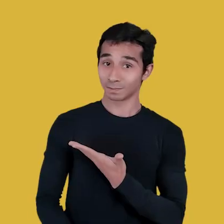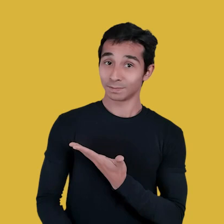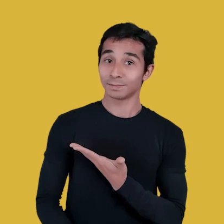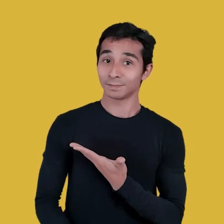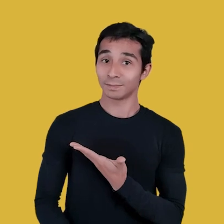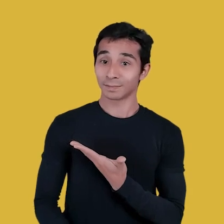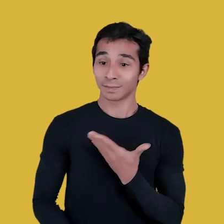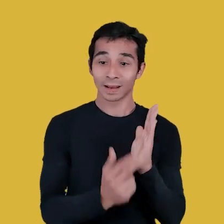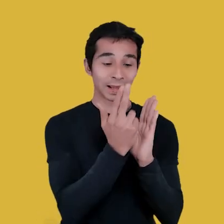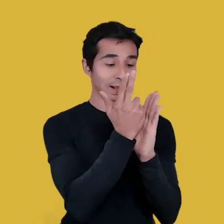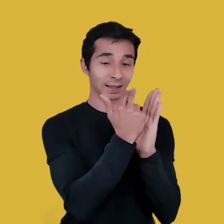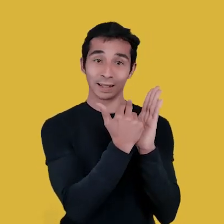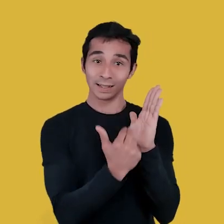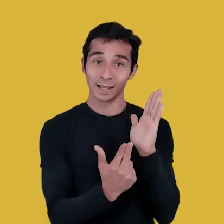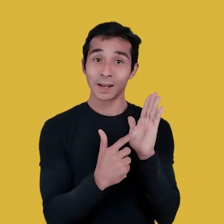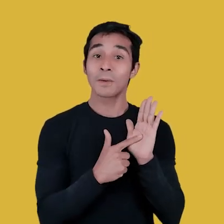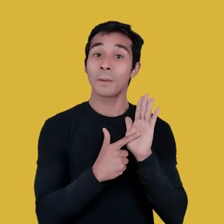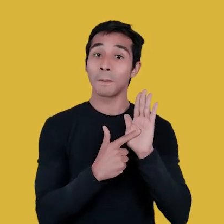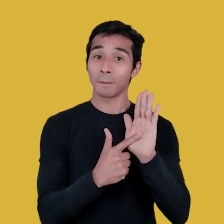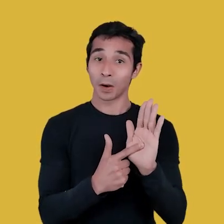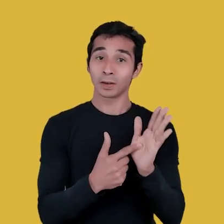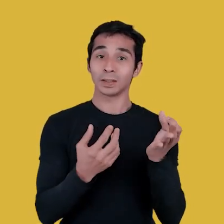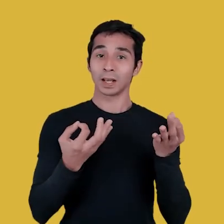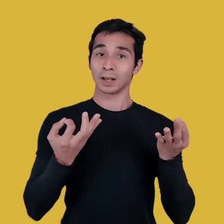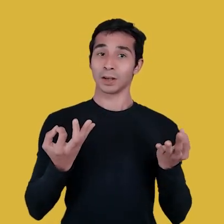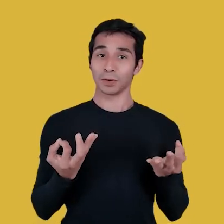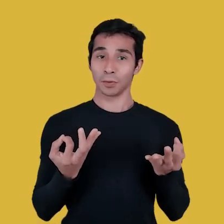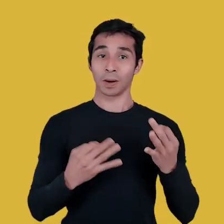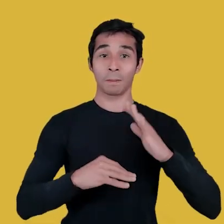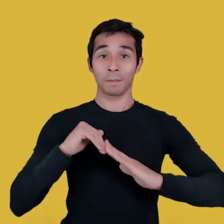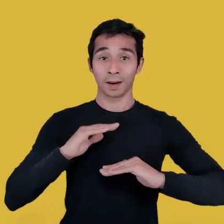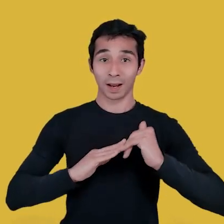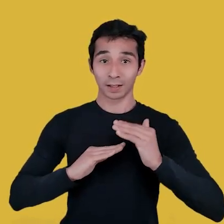Peças de argila com figuras relacionadas à prática do yoga